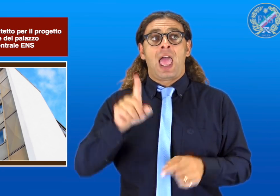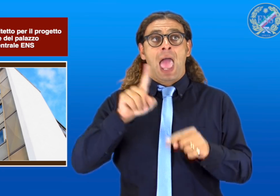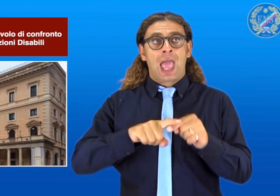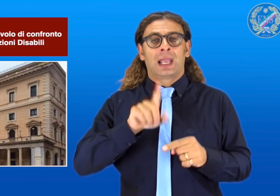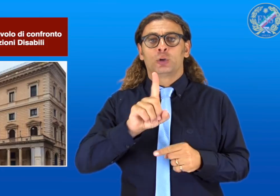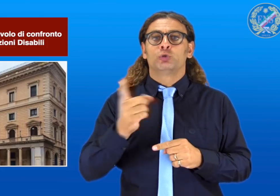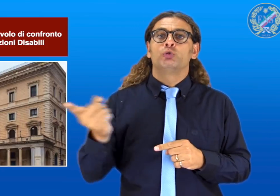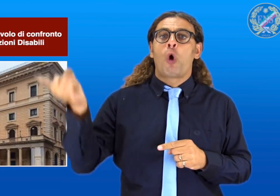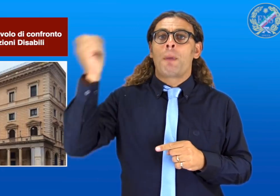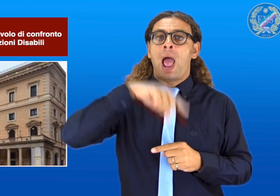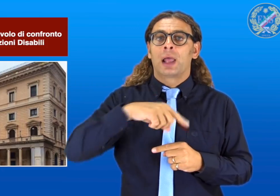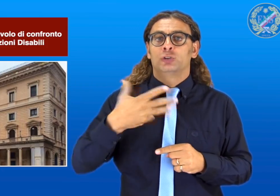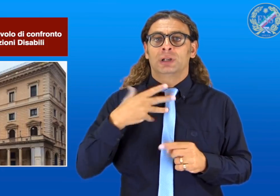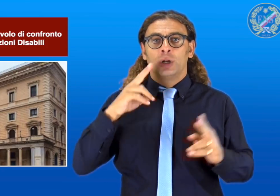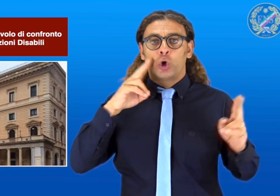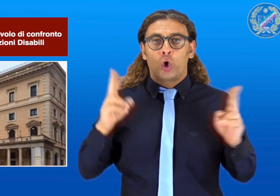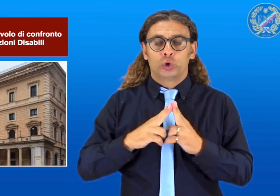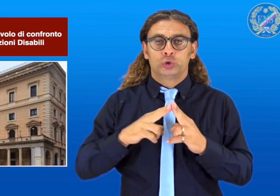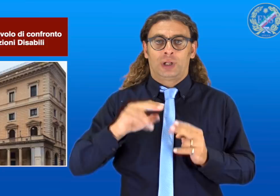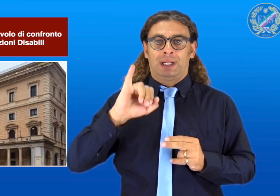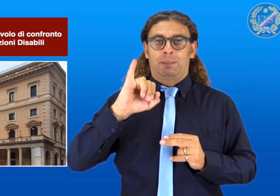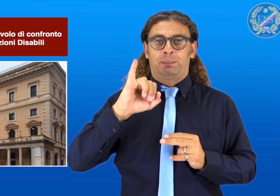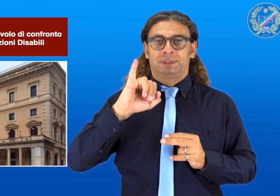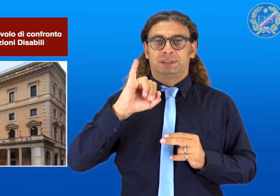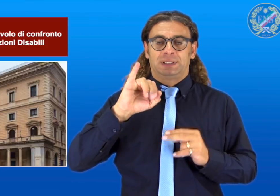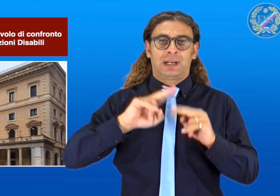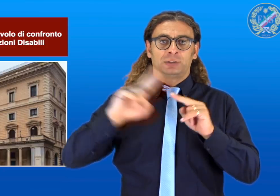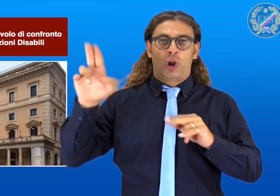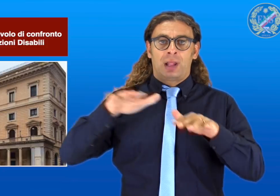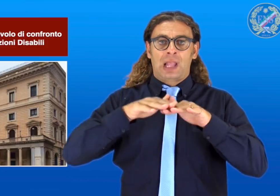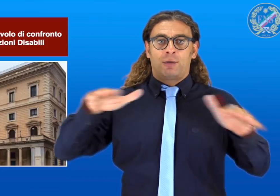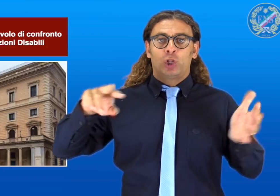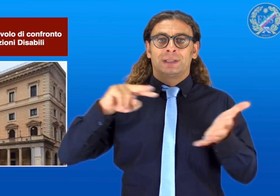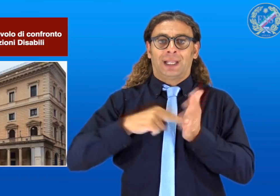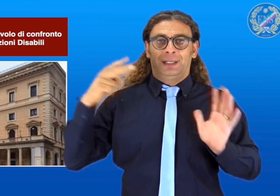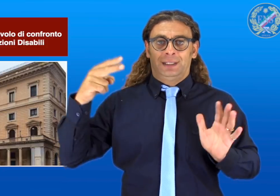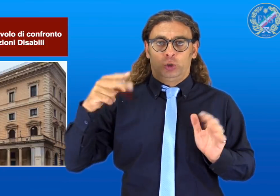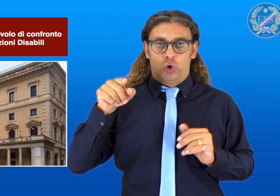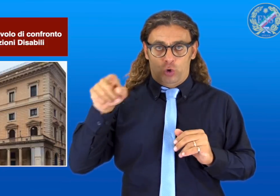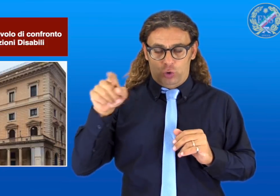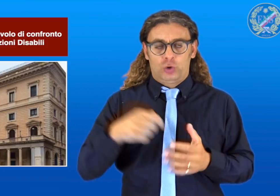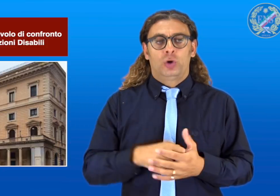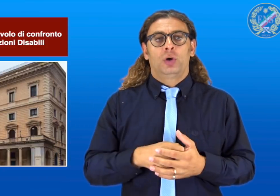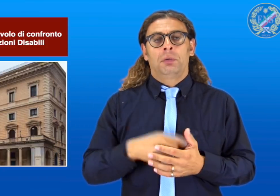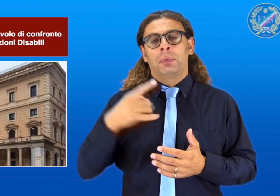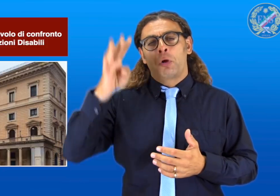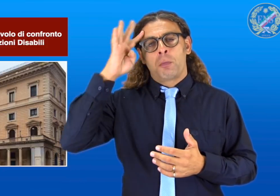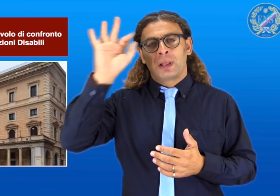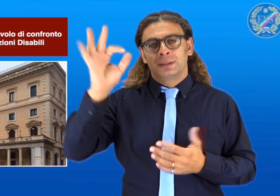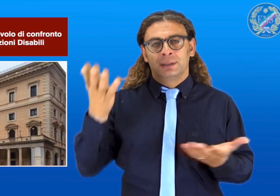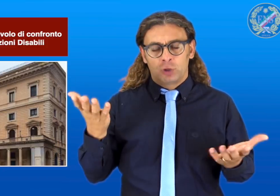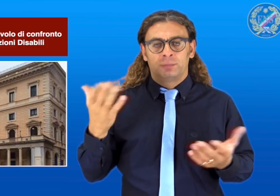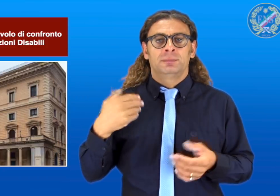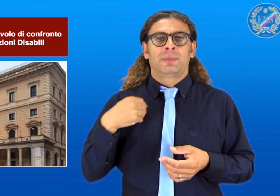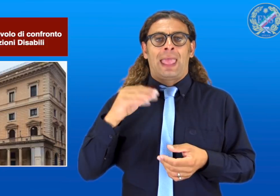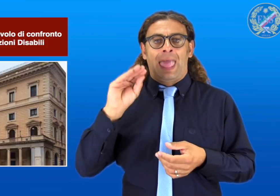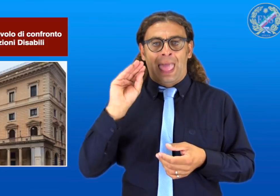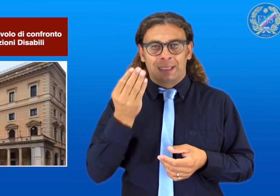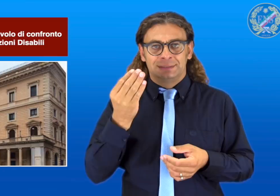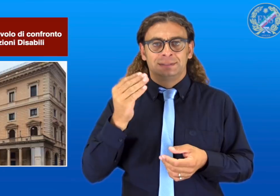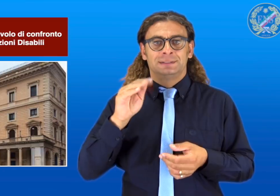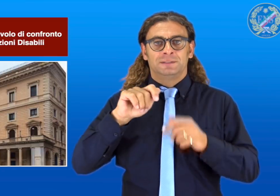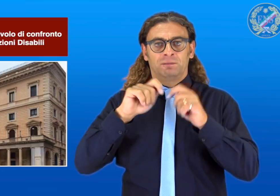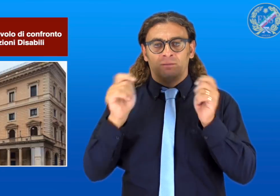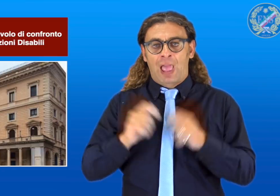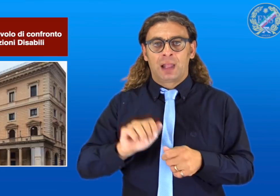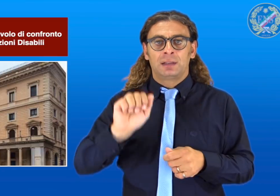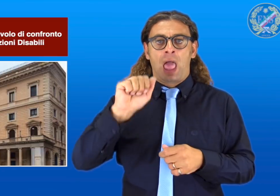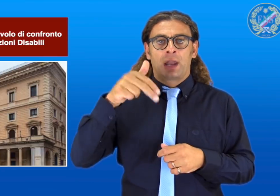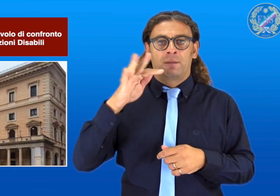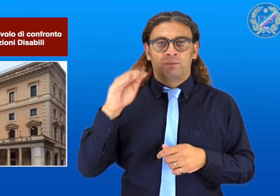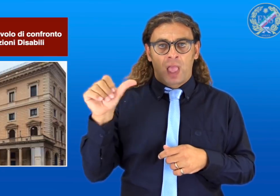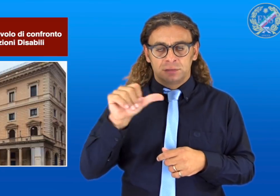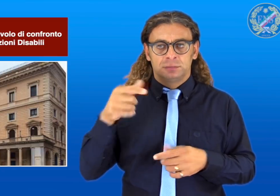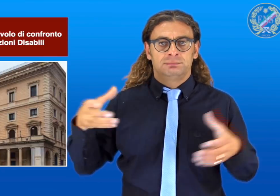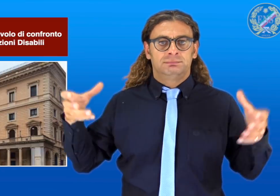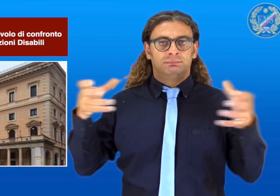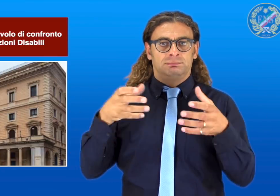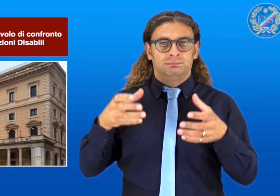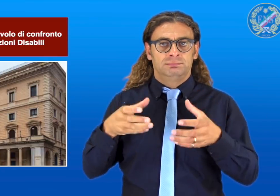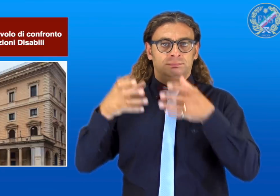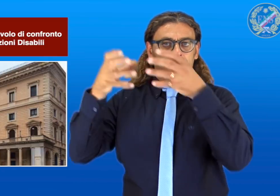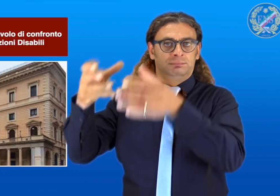Terzo punto, domani c’è un incontro INPS, un tavolo tecnico con l’ENS, FAND e ANFFAS per discutere